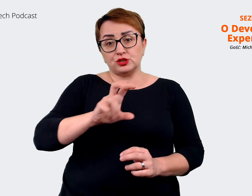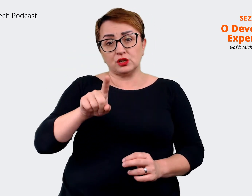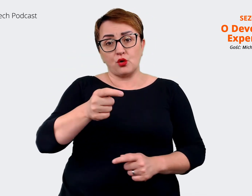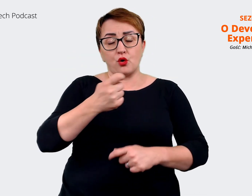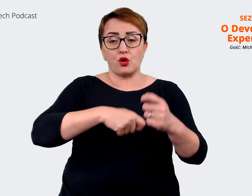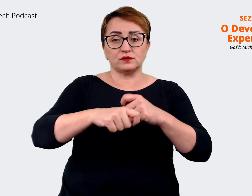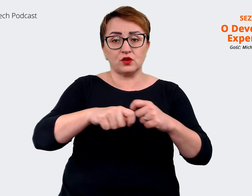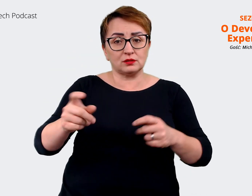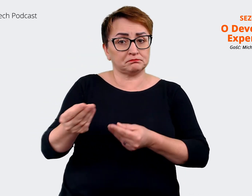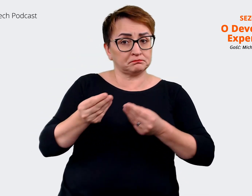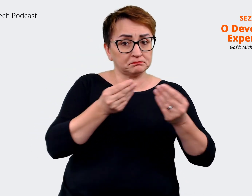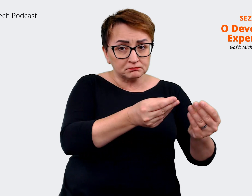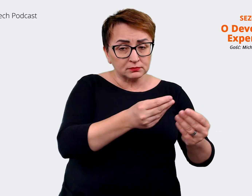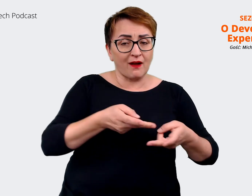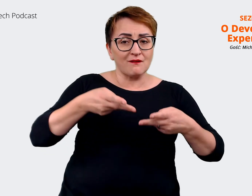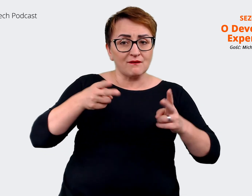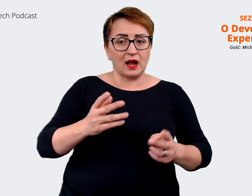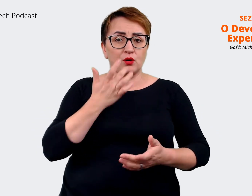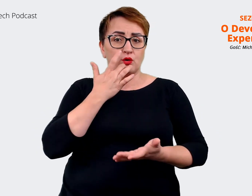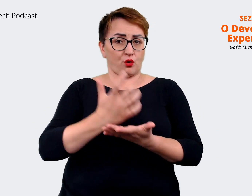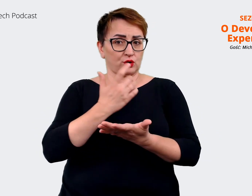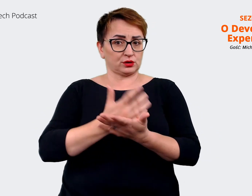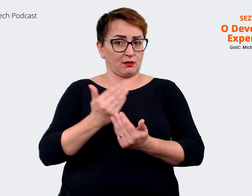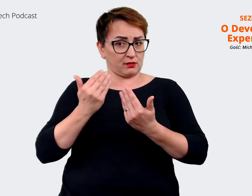rzeczywiście przynoszą korzyść? Michał: To jest w ogóle bardzo ciekawy